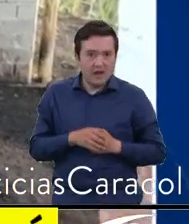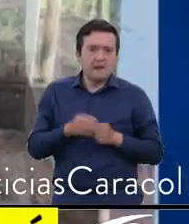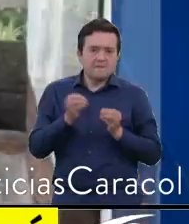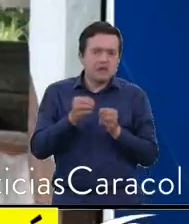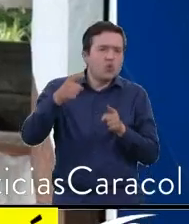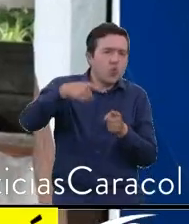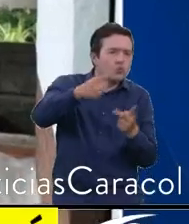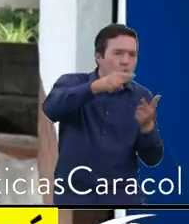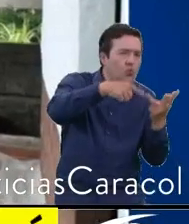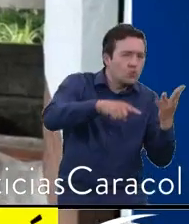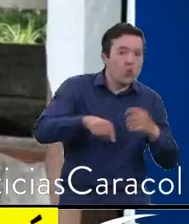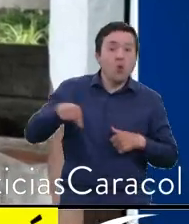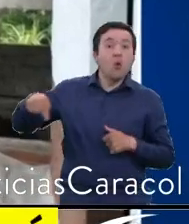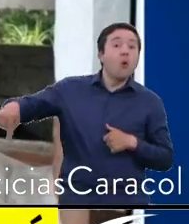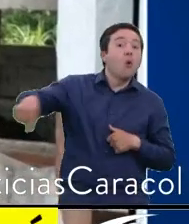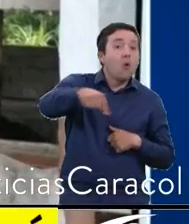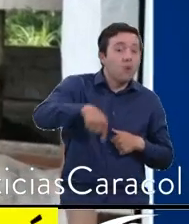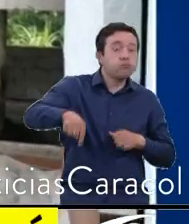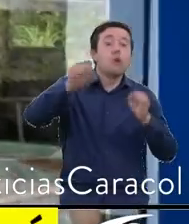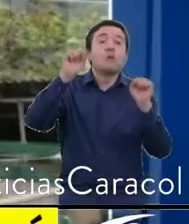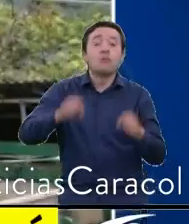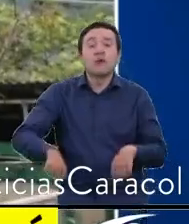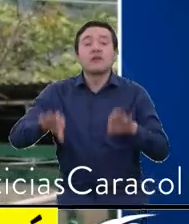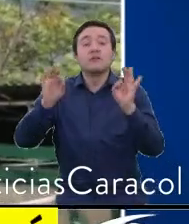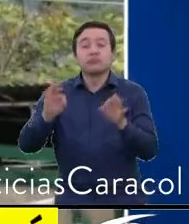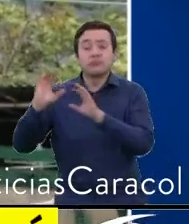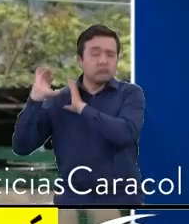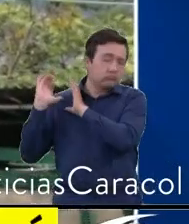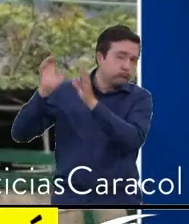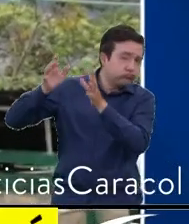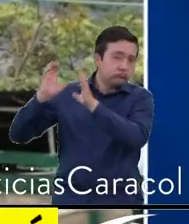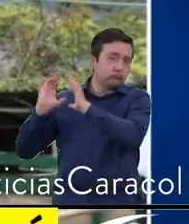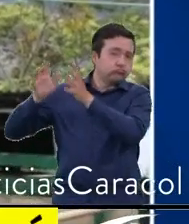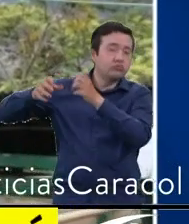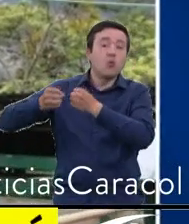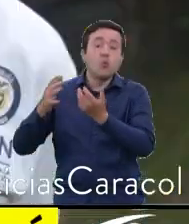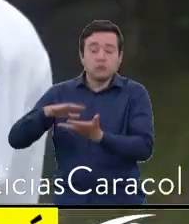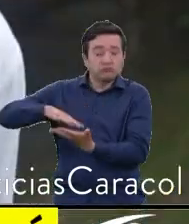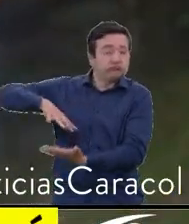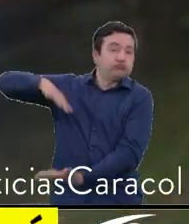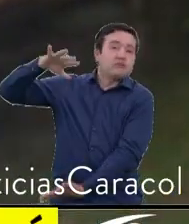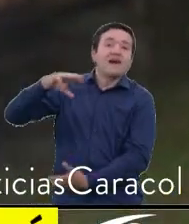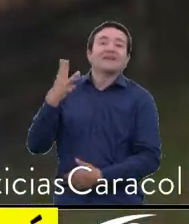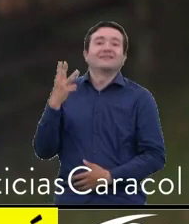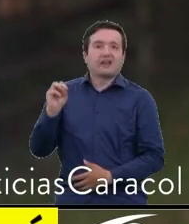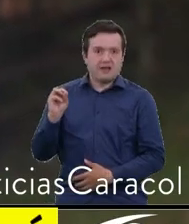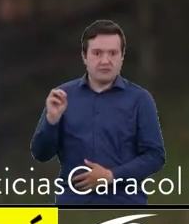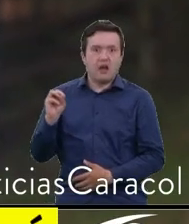comercializar el café, además de proyectos ganaderos de seguridad alimentaria y otros más. en este